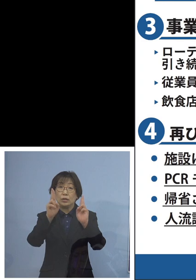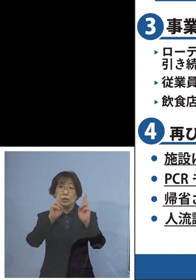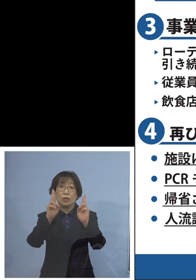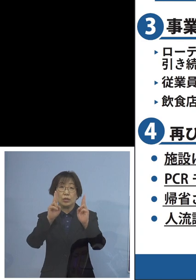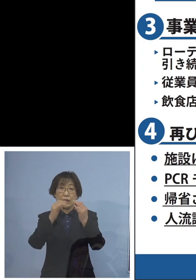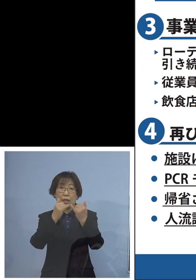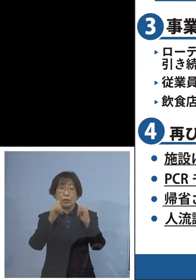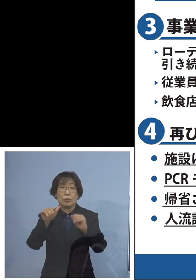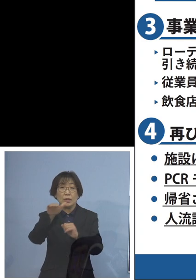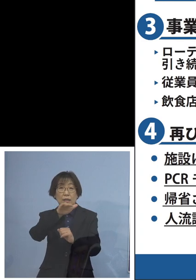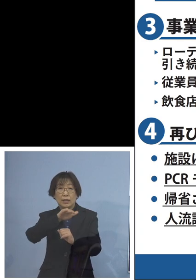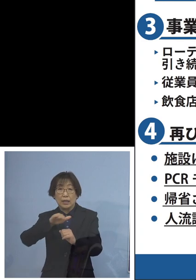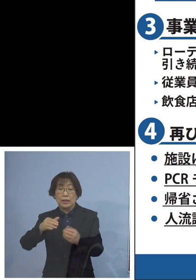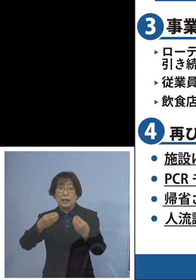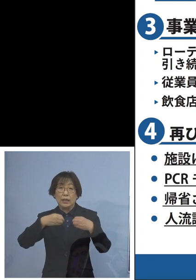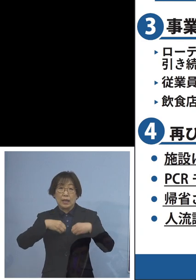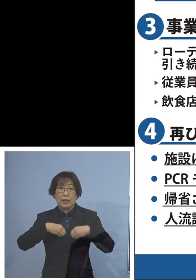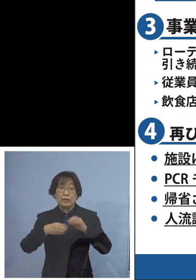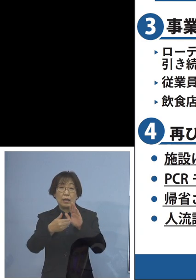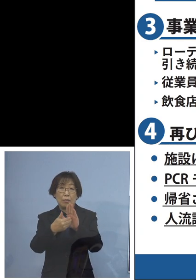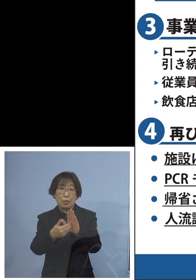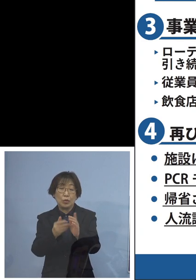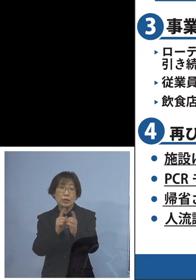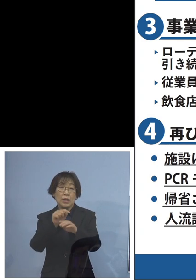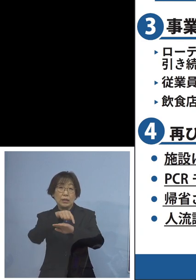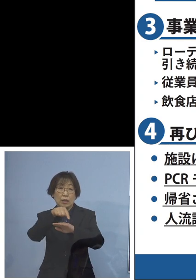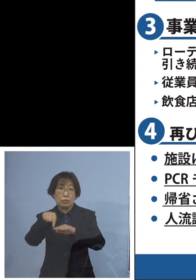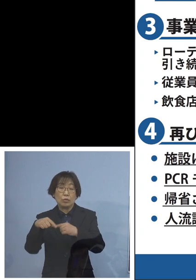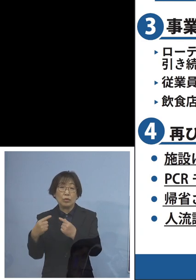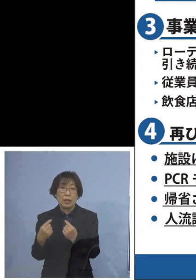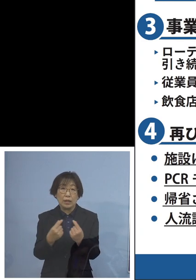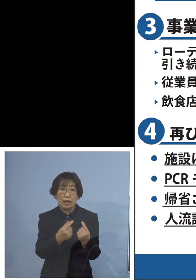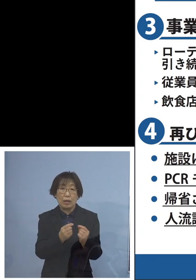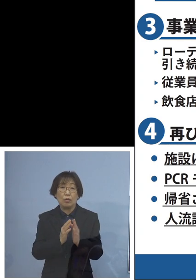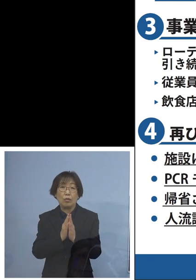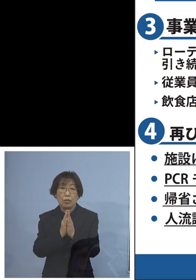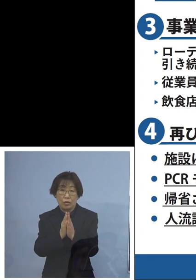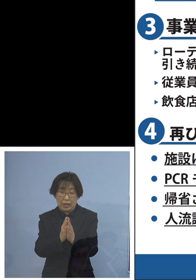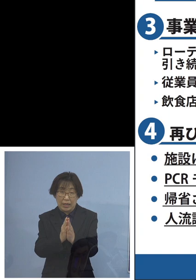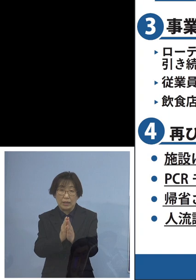感染防止対策の徹底を お願いいたしたいと思います